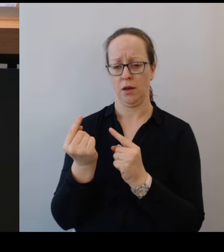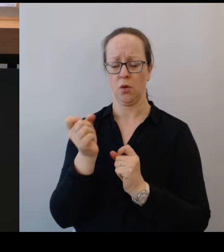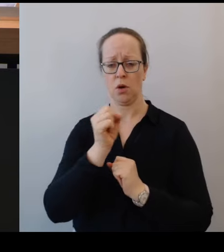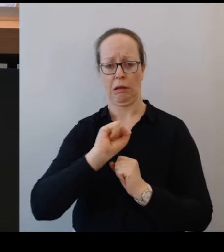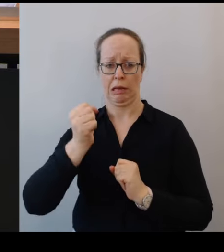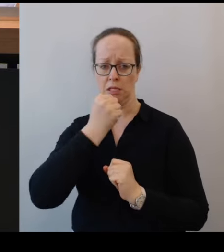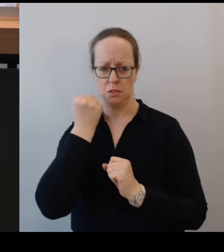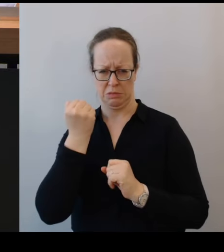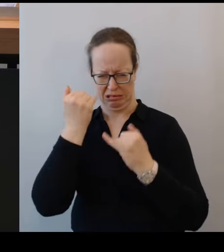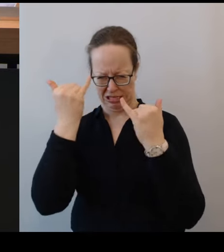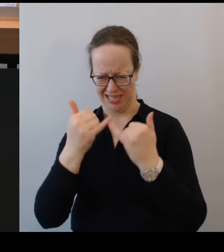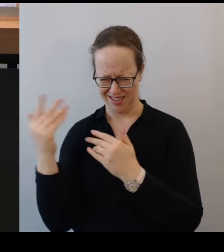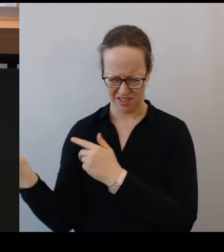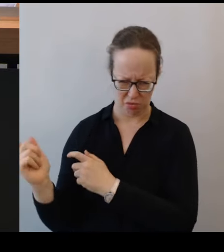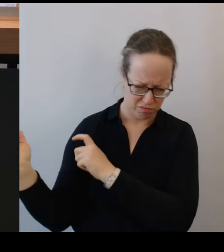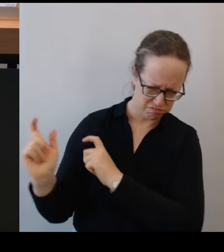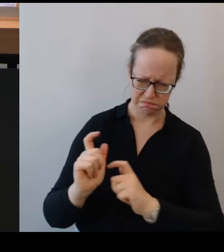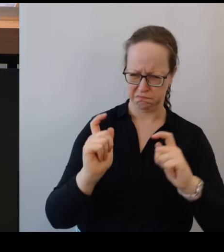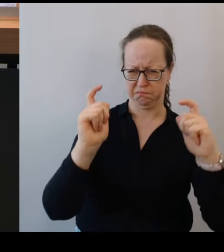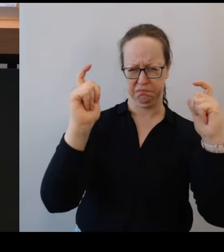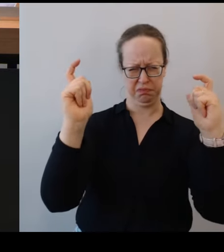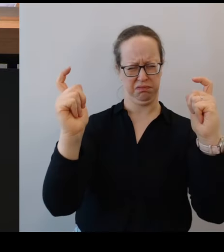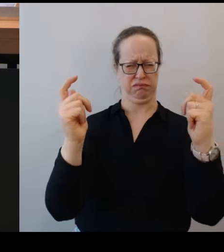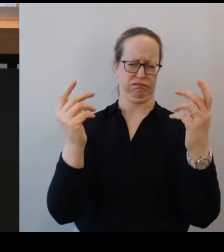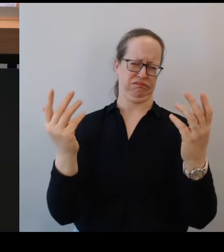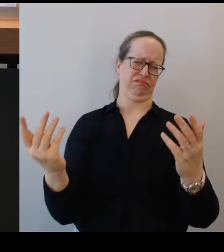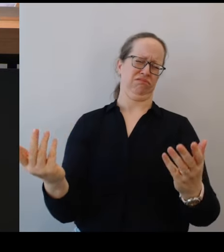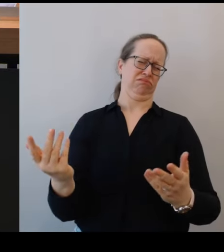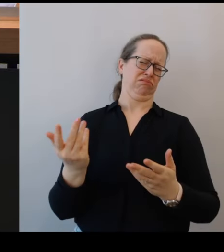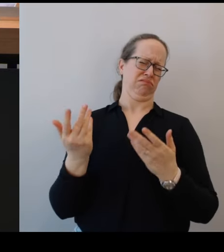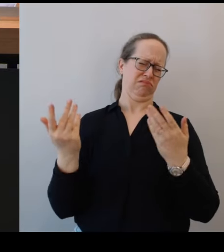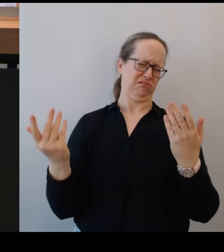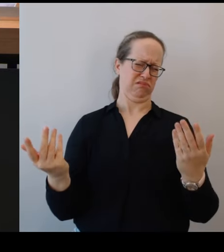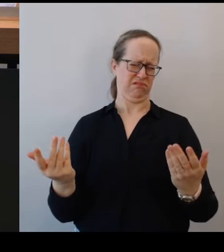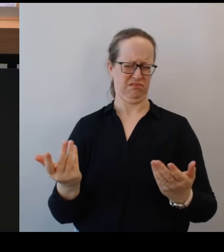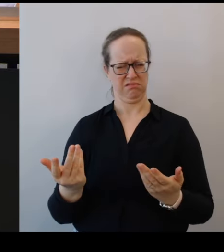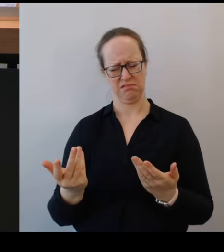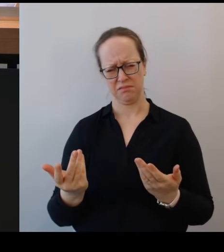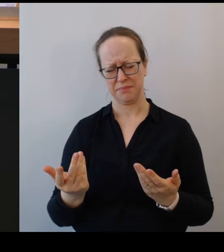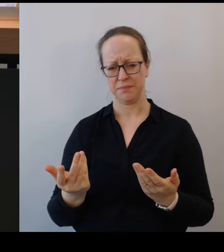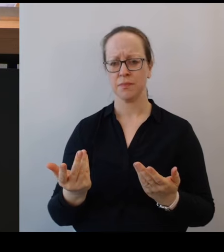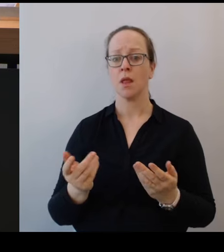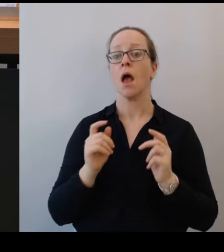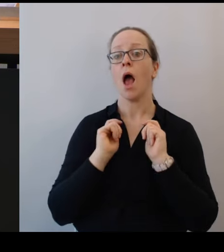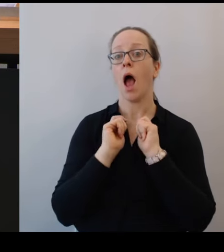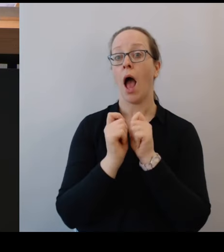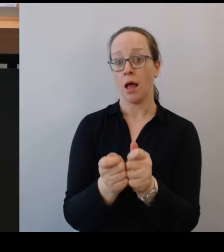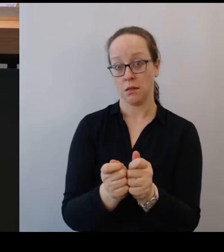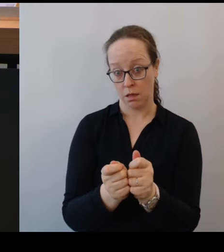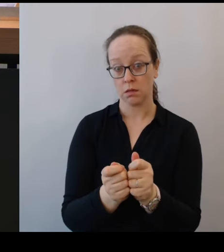hier anzustimmen und mit dem vorliegenden Antrag am Ende nicht weniger als die Liebe im Senat verbieten zu wollen. Das wird mit uns